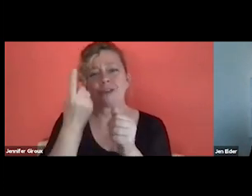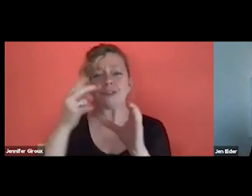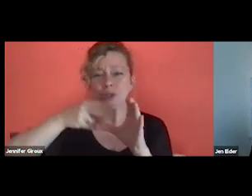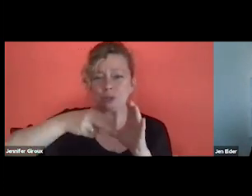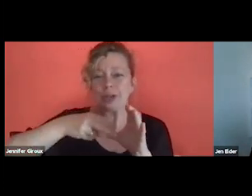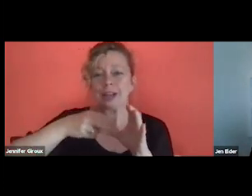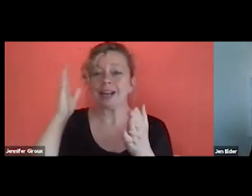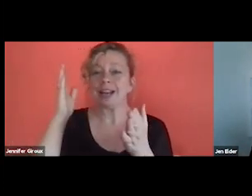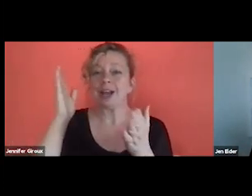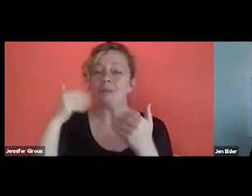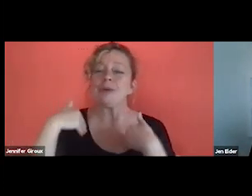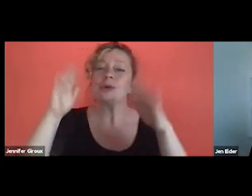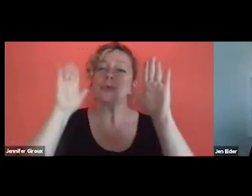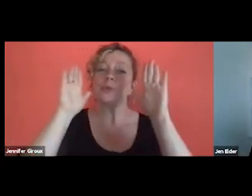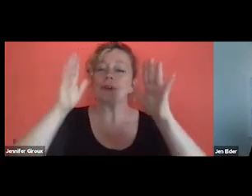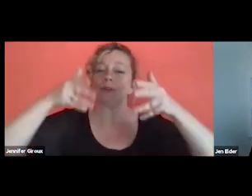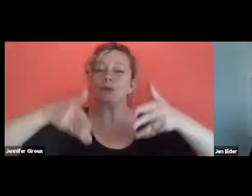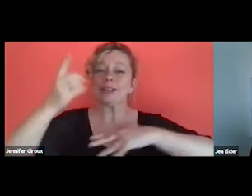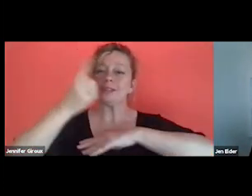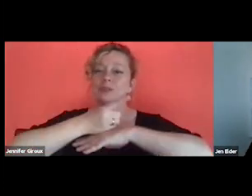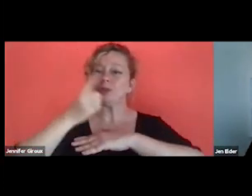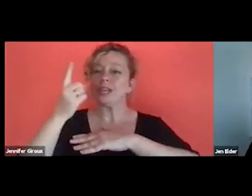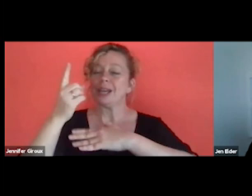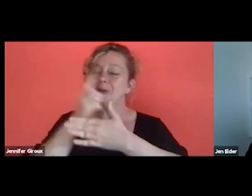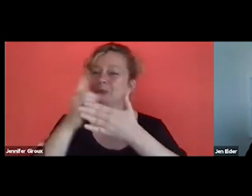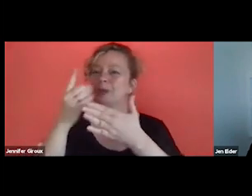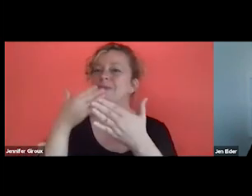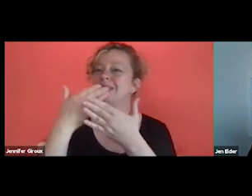Y espero que tengan un maravilloso descanso de su día y semana. Muchas gracias.